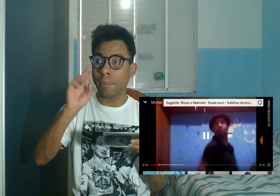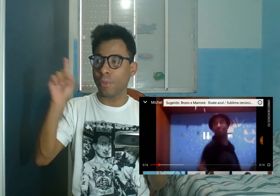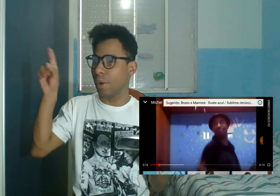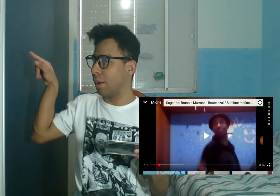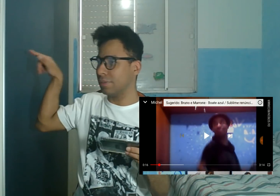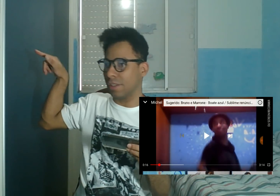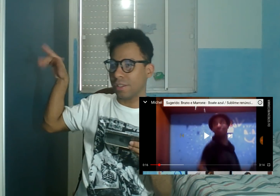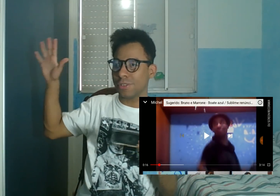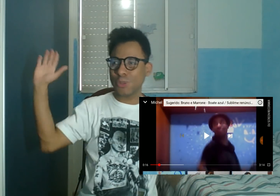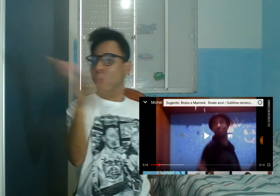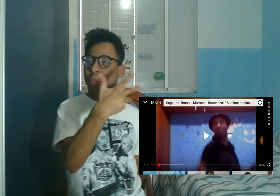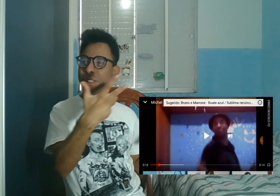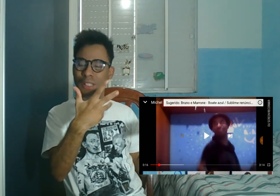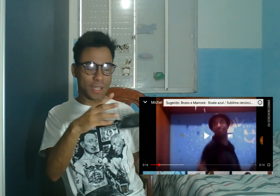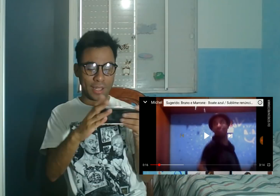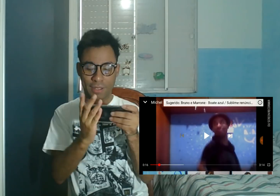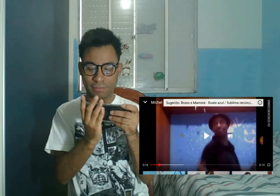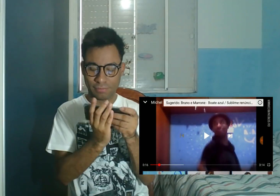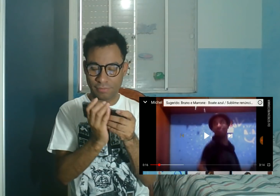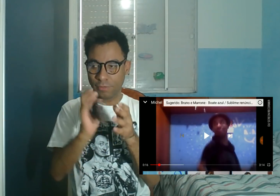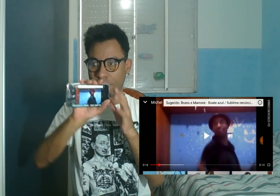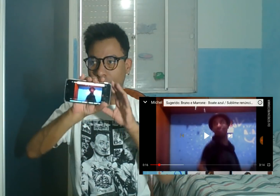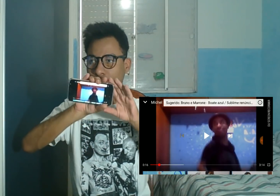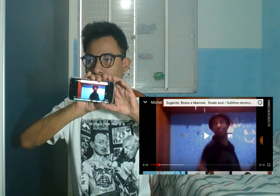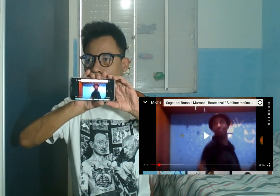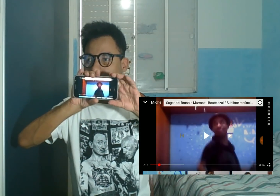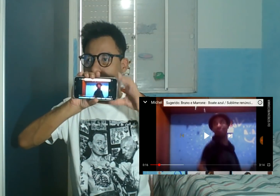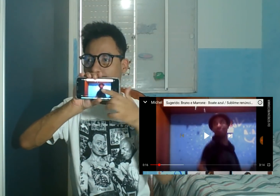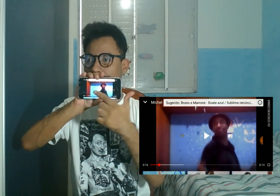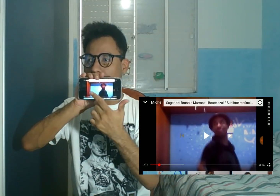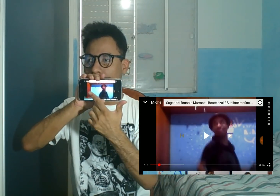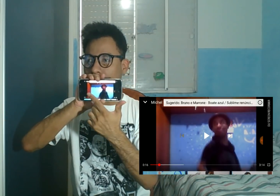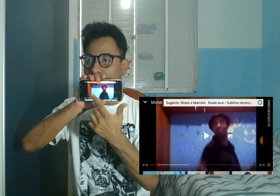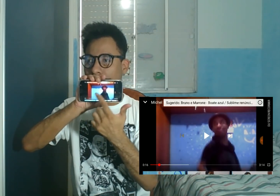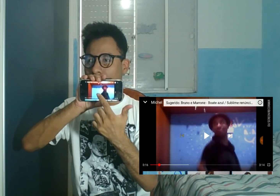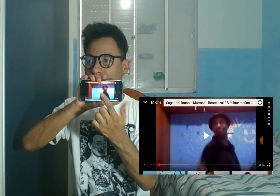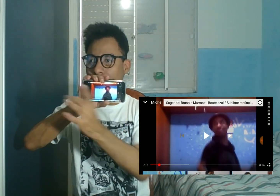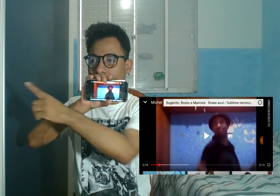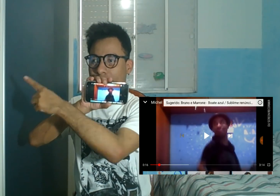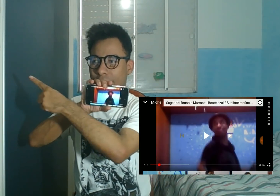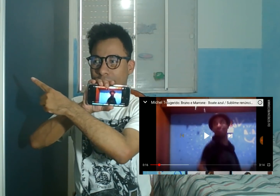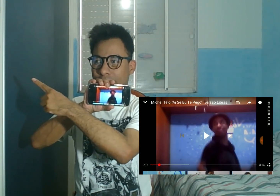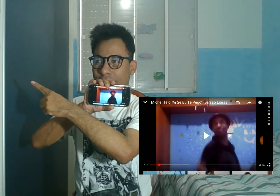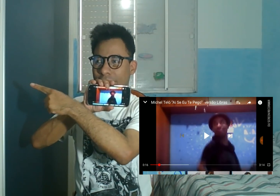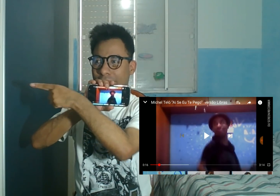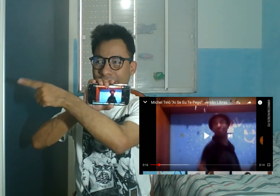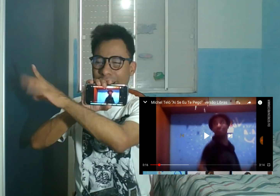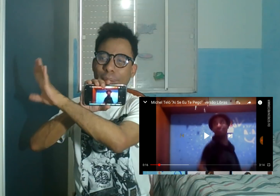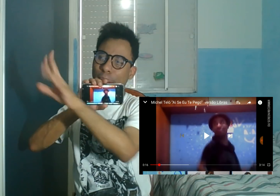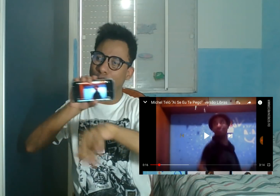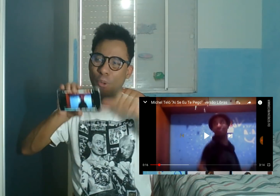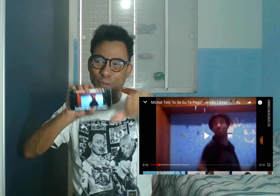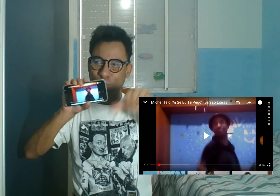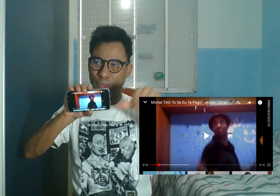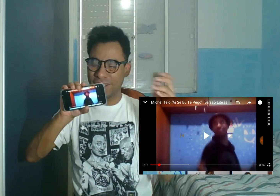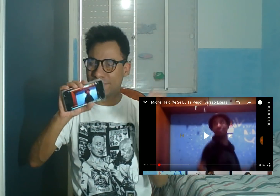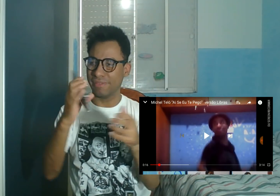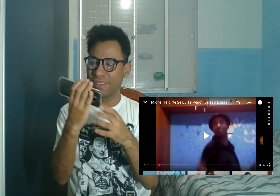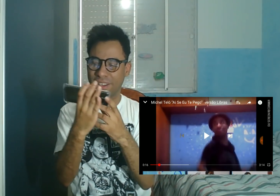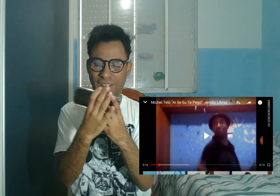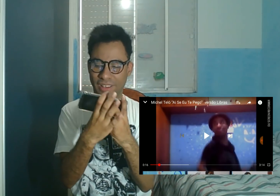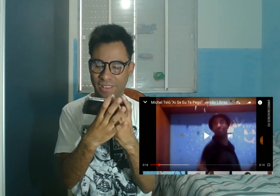eu estou lembar i!esse é parede mudar quarto!